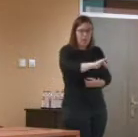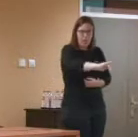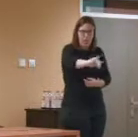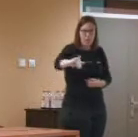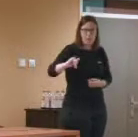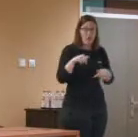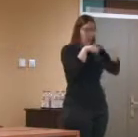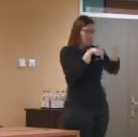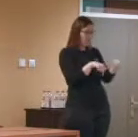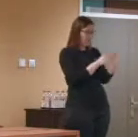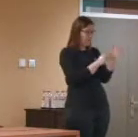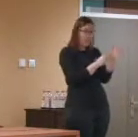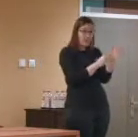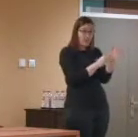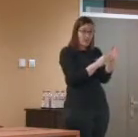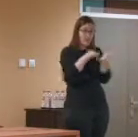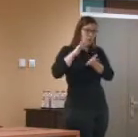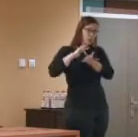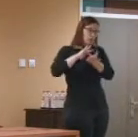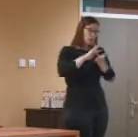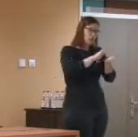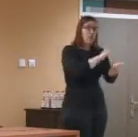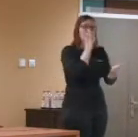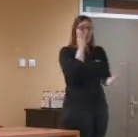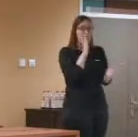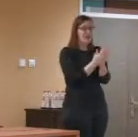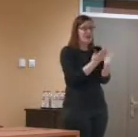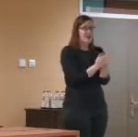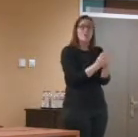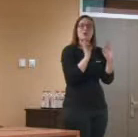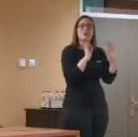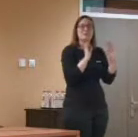pasado, no tenemos literatura, no tenemos libros que nos hablen de esta